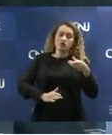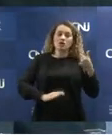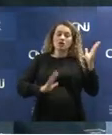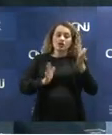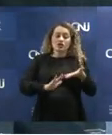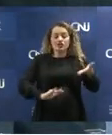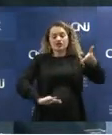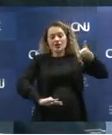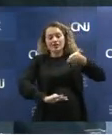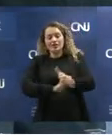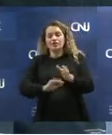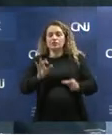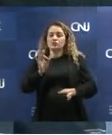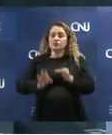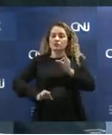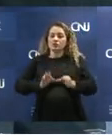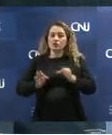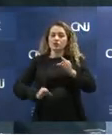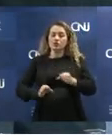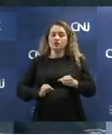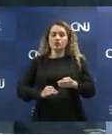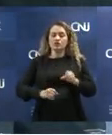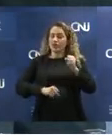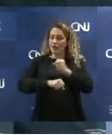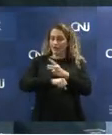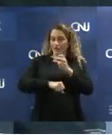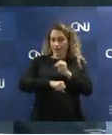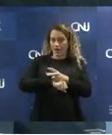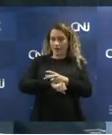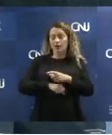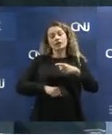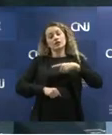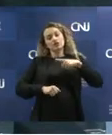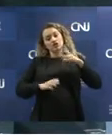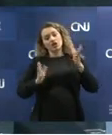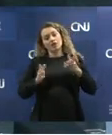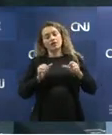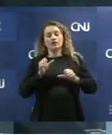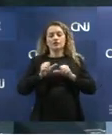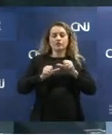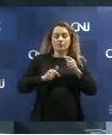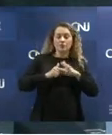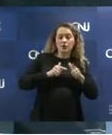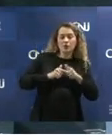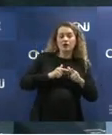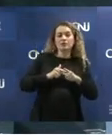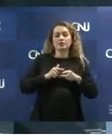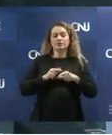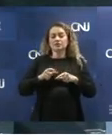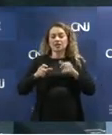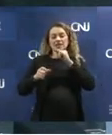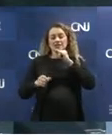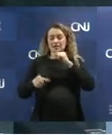Por força da vacância, ocorreram algumas situações em que o órgão que indica o conselheiro fez a indicação